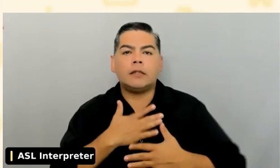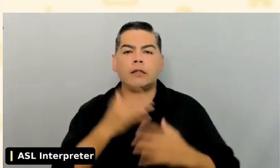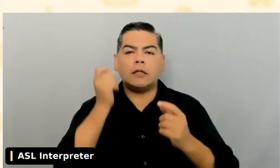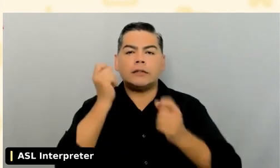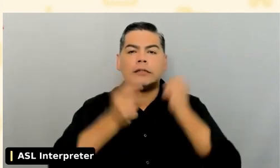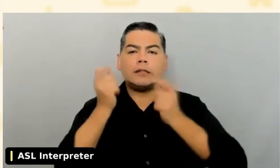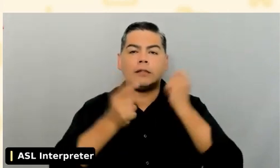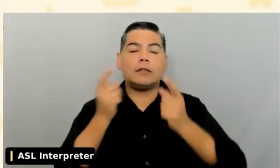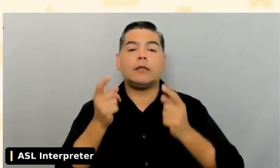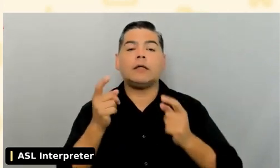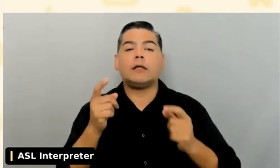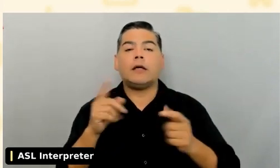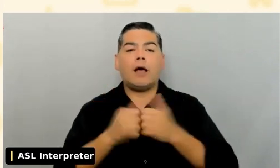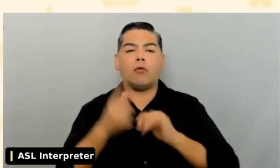¿Cómo hará la accesibilidad bien?